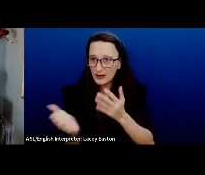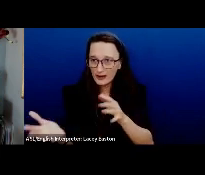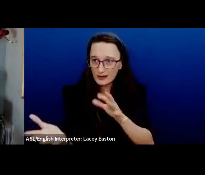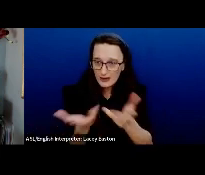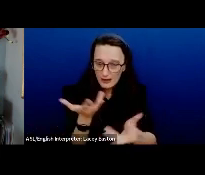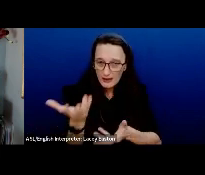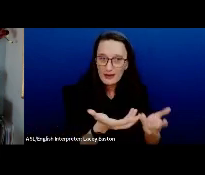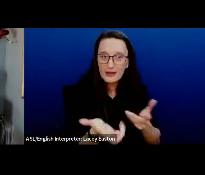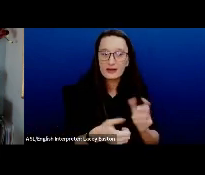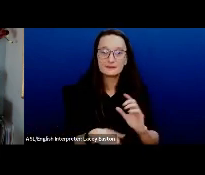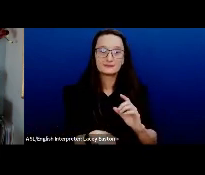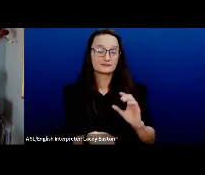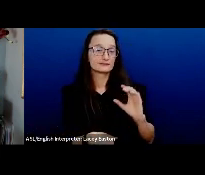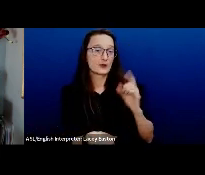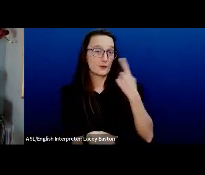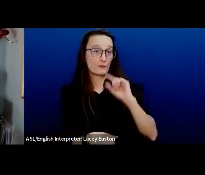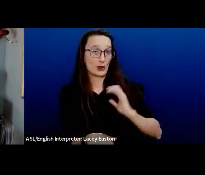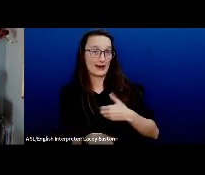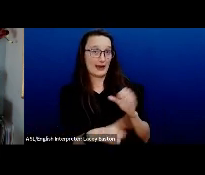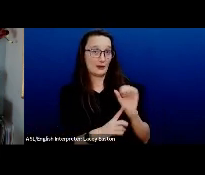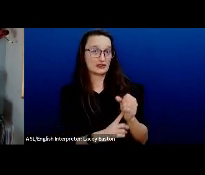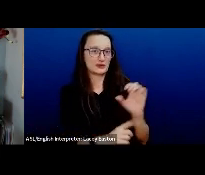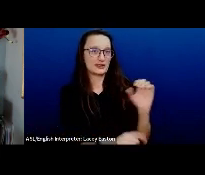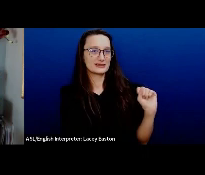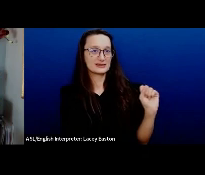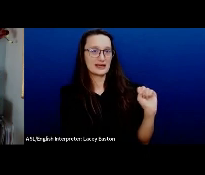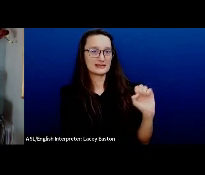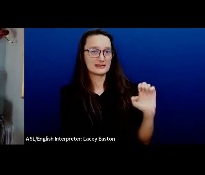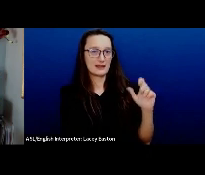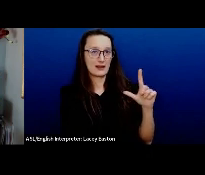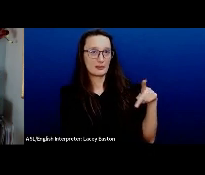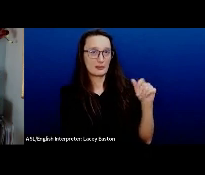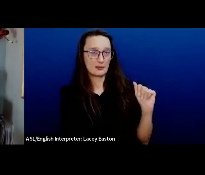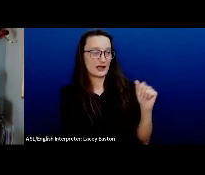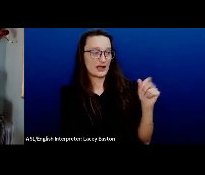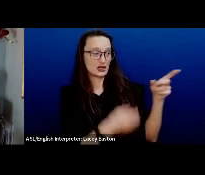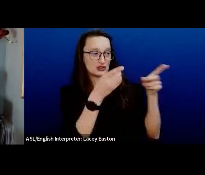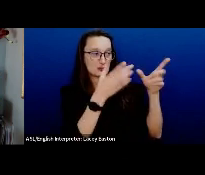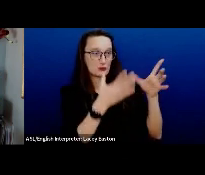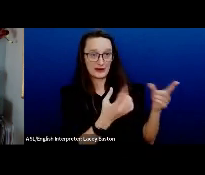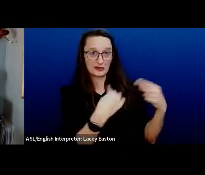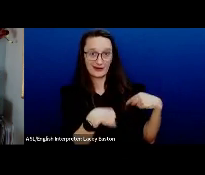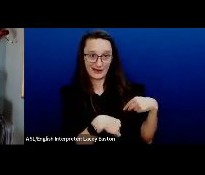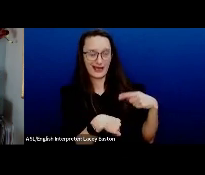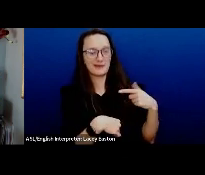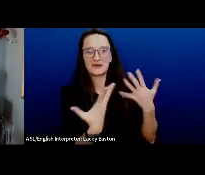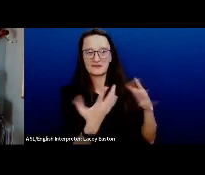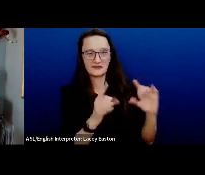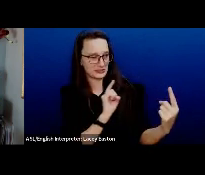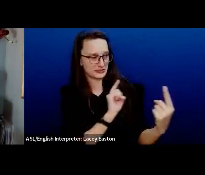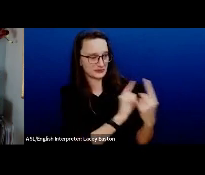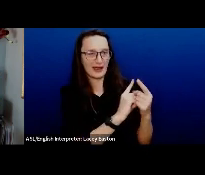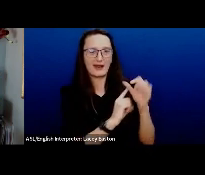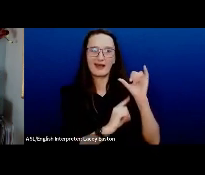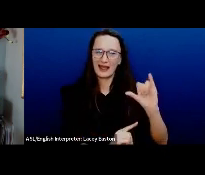asistía, así que conocí al director de SELPA y eso me dio una perspectiva diferente y me ayudó